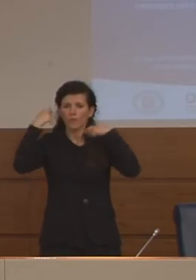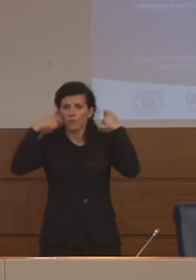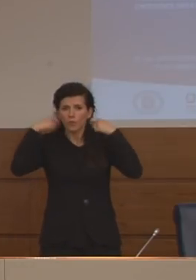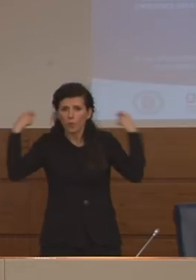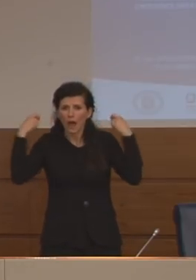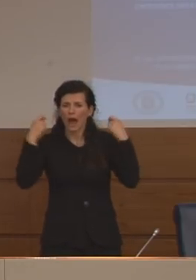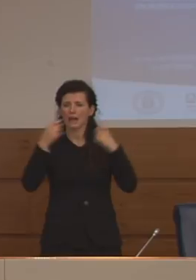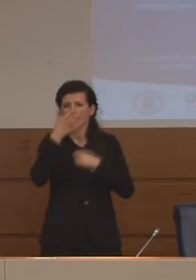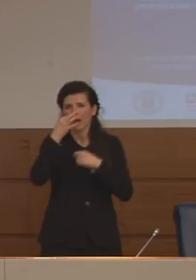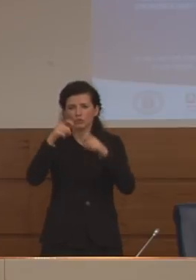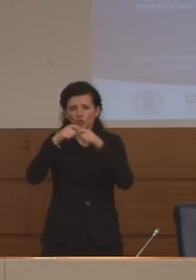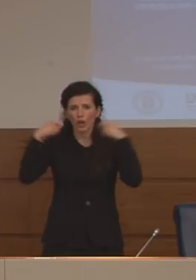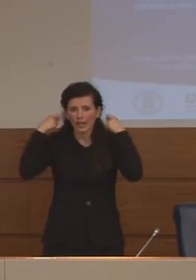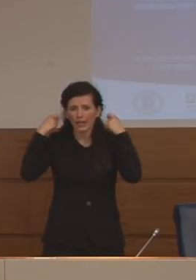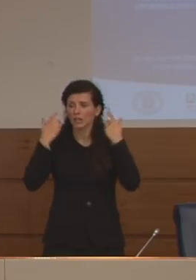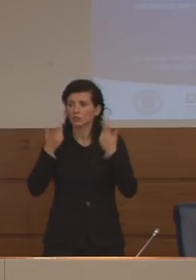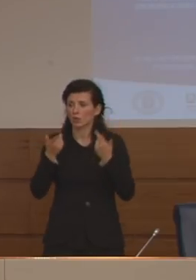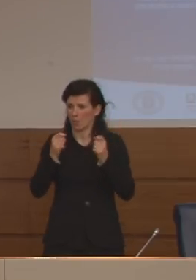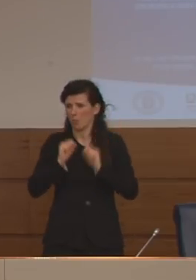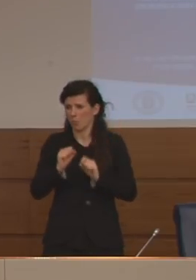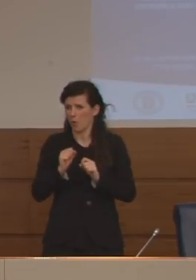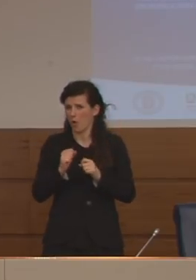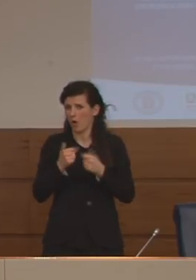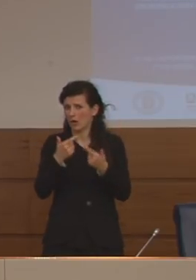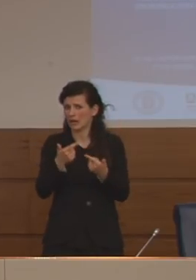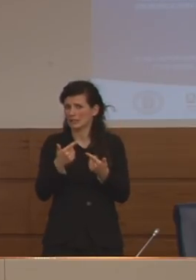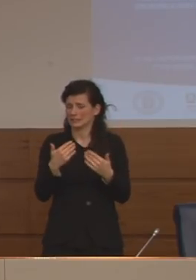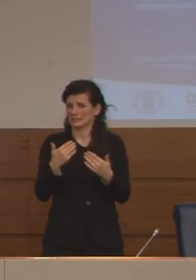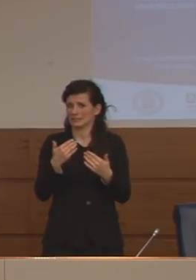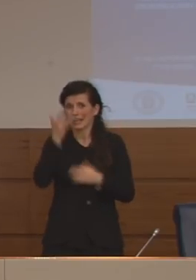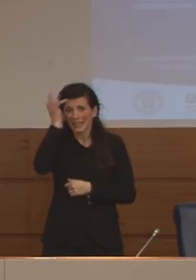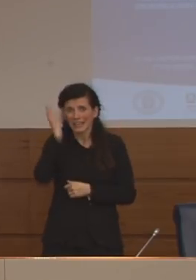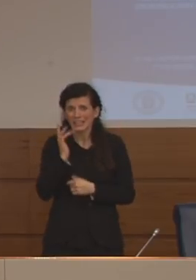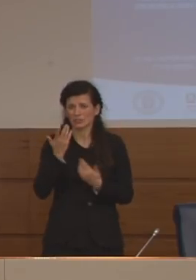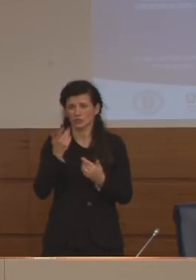uscire comunque usare un foulard come una mascherina?